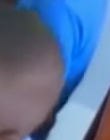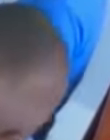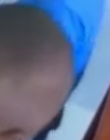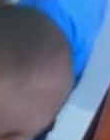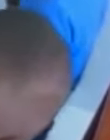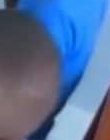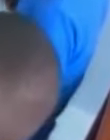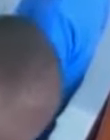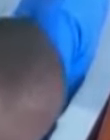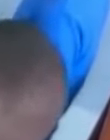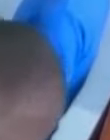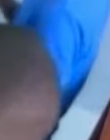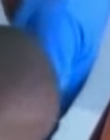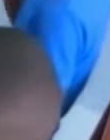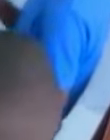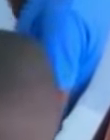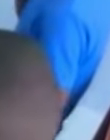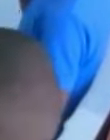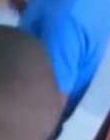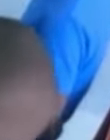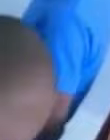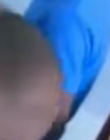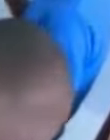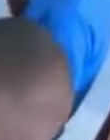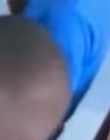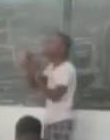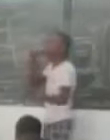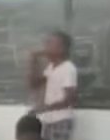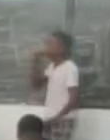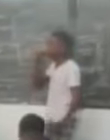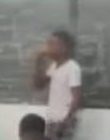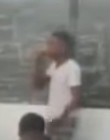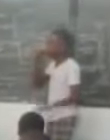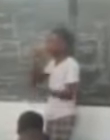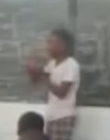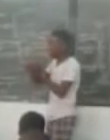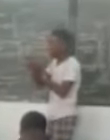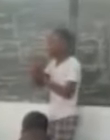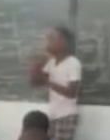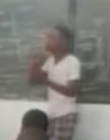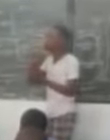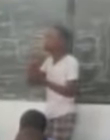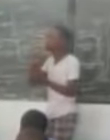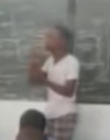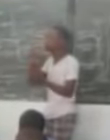La particularité dans cette classe: ces candidats au CEP sont tous des malentendants.